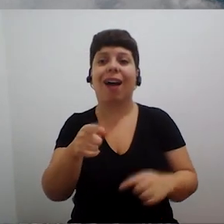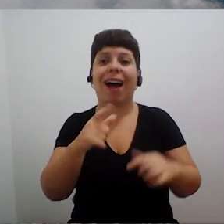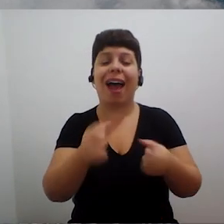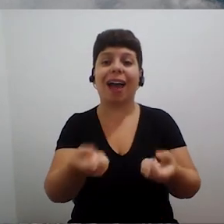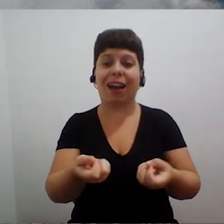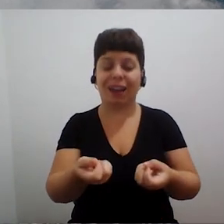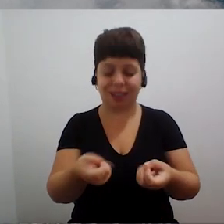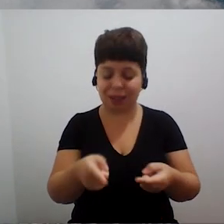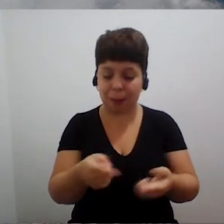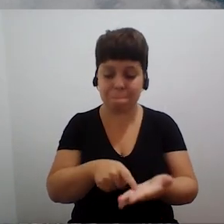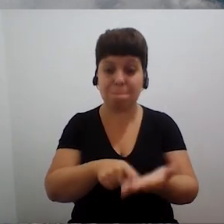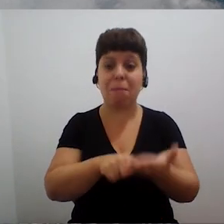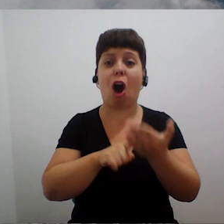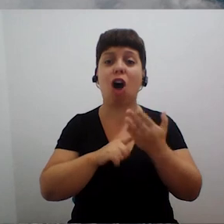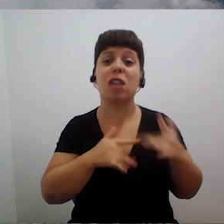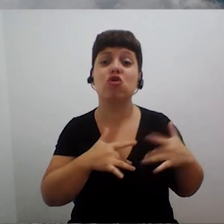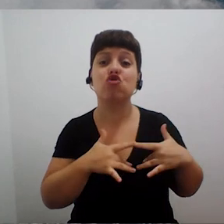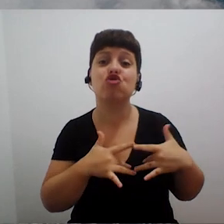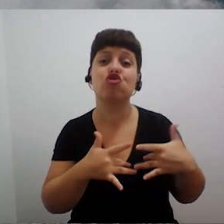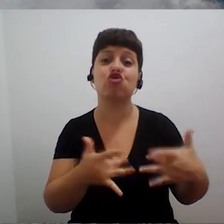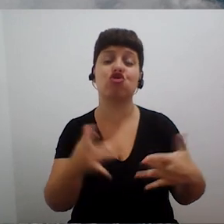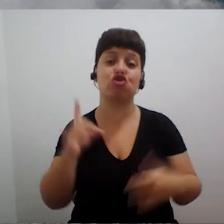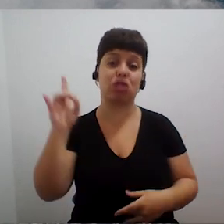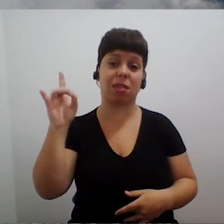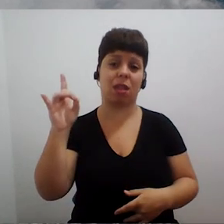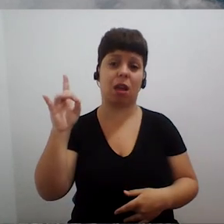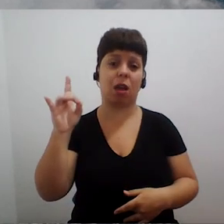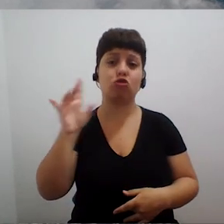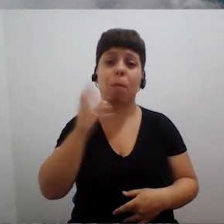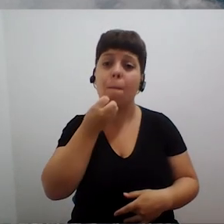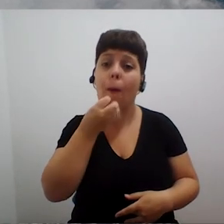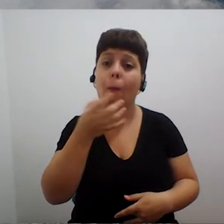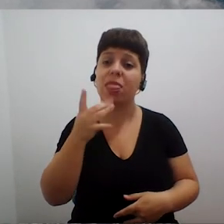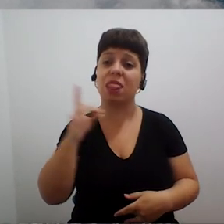a generosidade de Deus, para com a vida de todos os seres vivos que dela necessitam